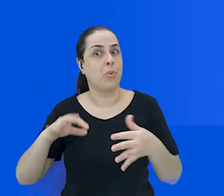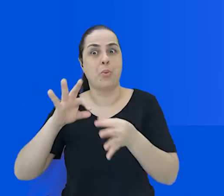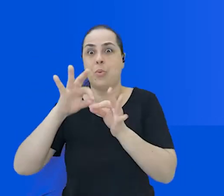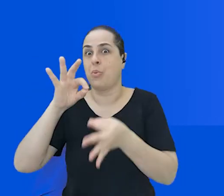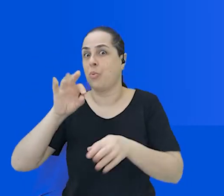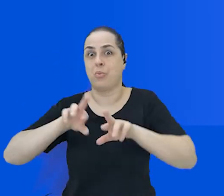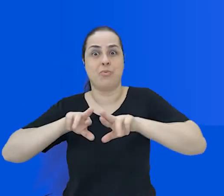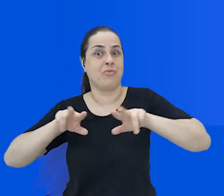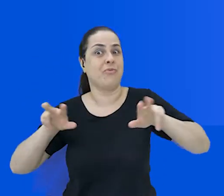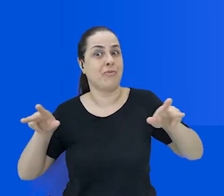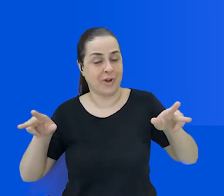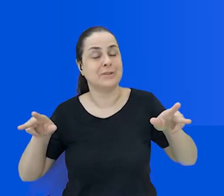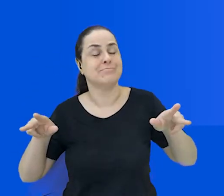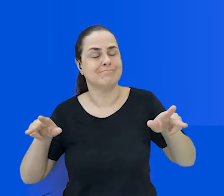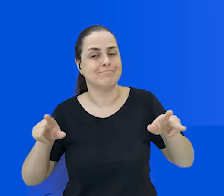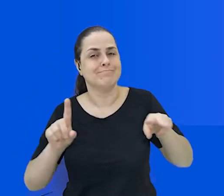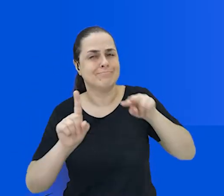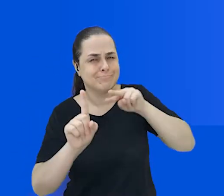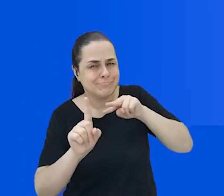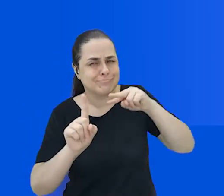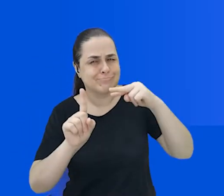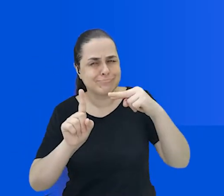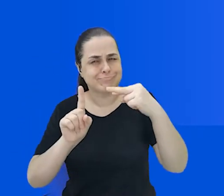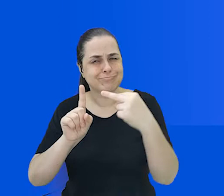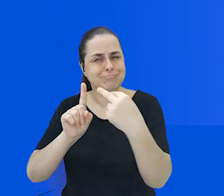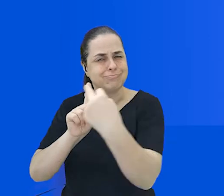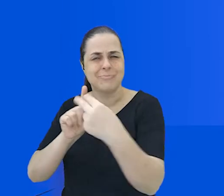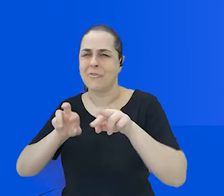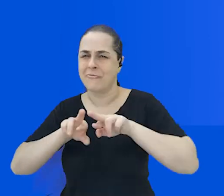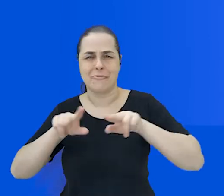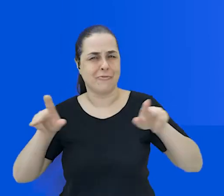A gente pode olhar as emoções por muitas perspectivas, pela perspectiva